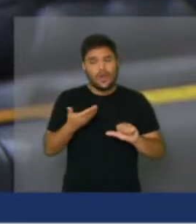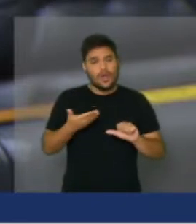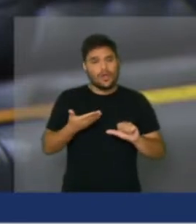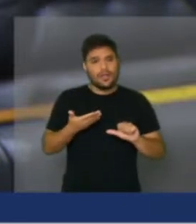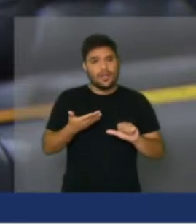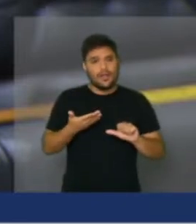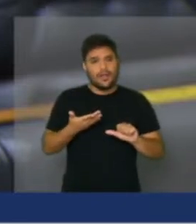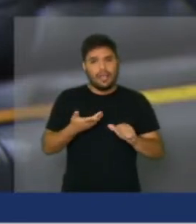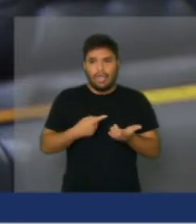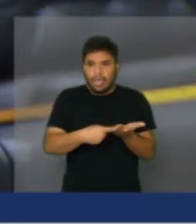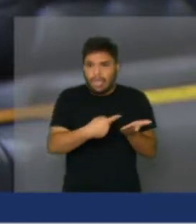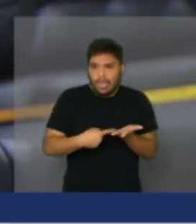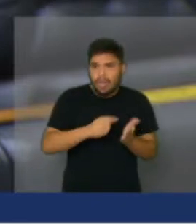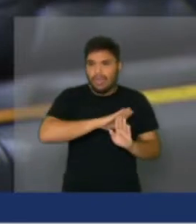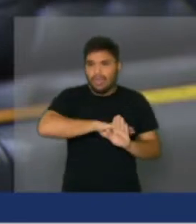NÓS NÃO TEMOS NADA CONTRA AS... EMENDAS MAS TEMOS QUE